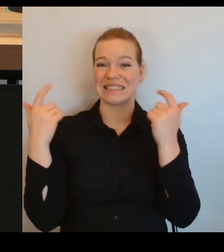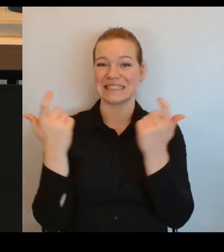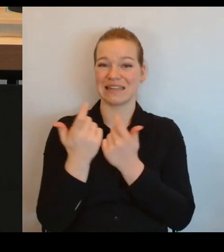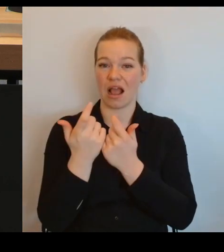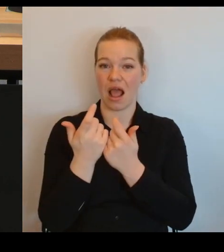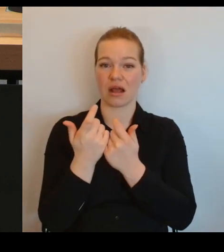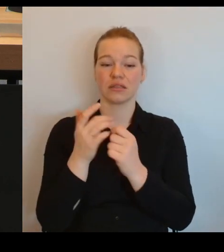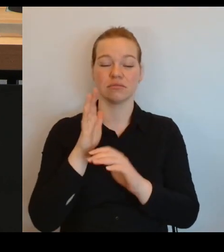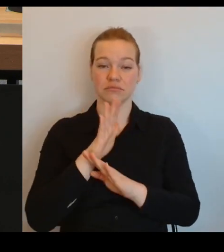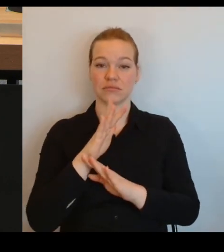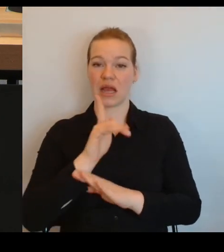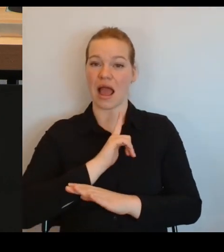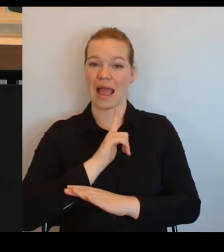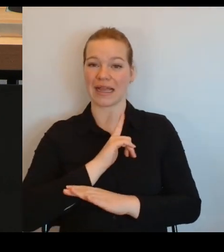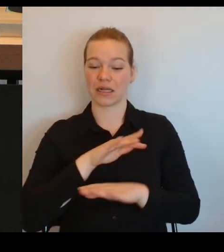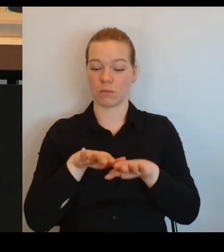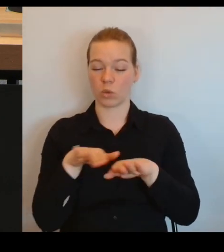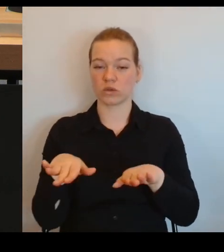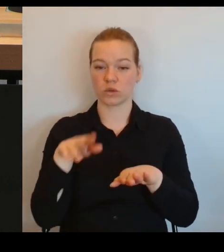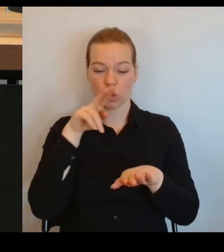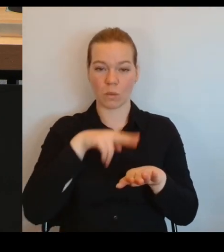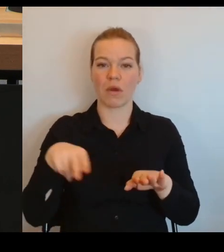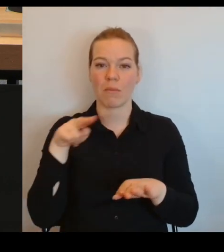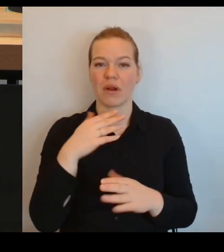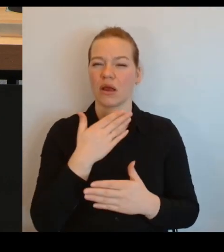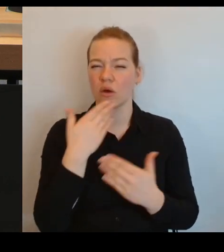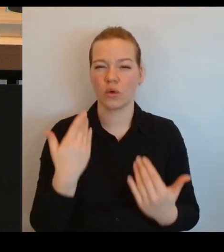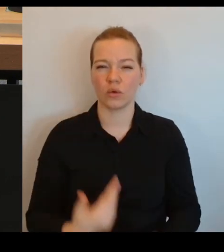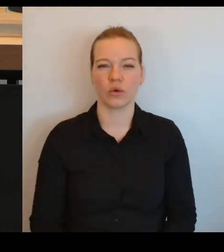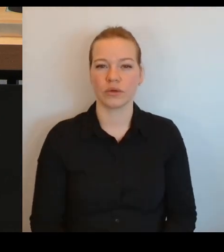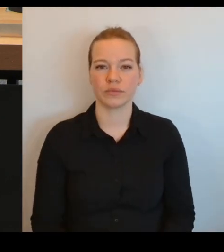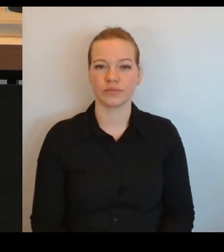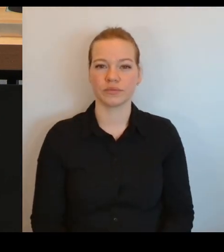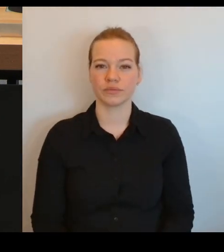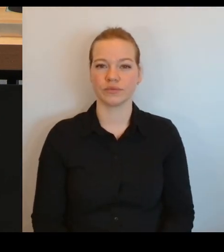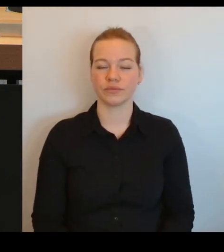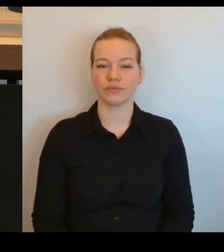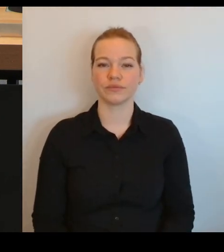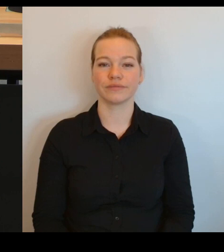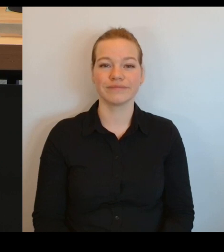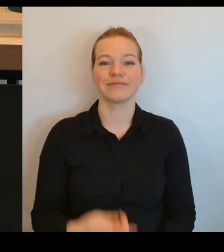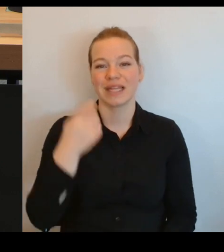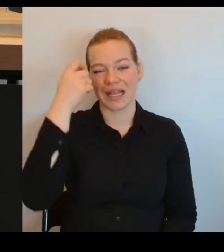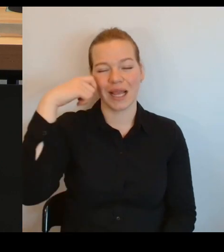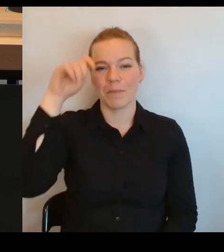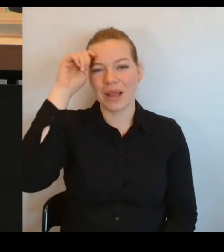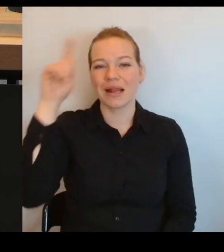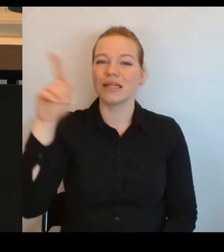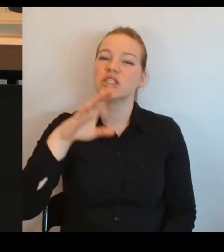Eine Chance, die Berlin nicht verstreichen lassen sollte, sagt Herr Wegner. Bei dieser Romantisierung von ÖPPprojekten frage ich mich